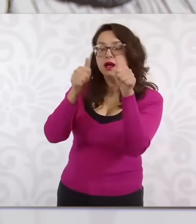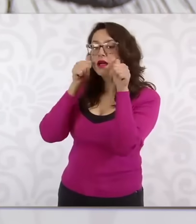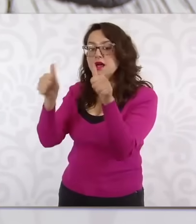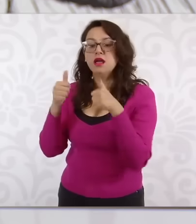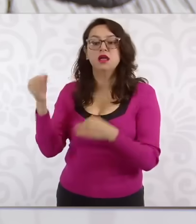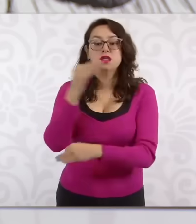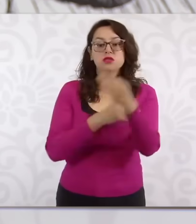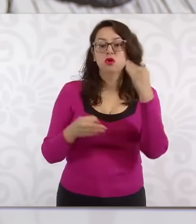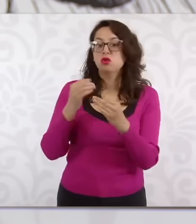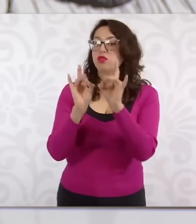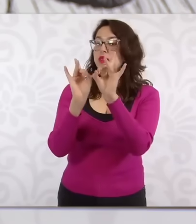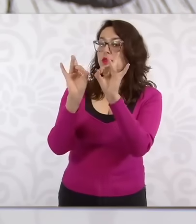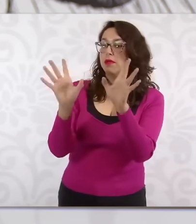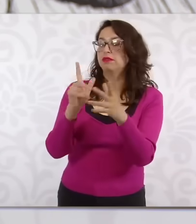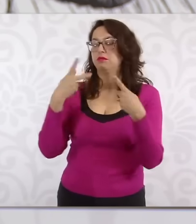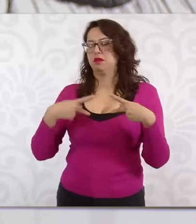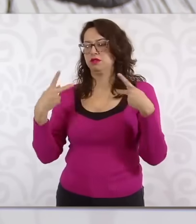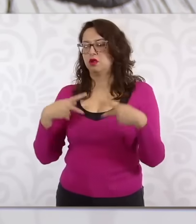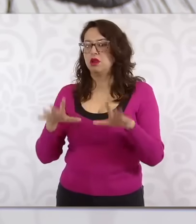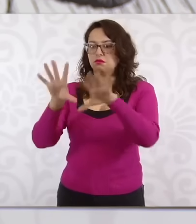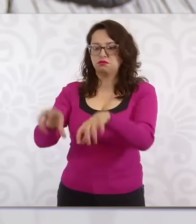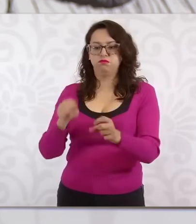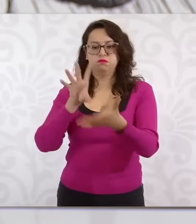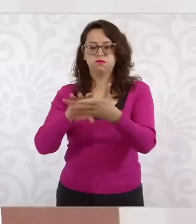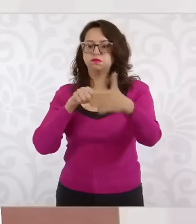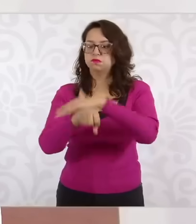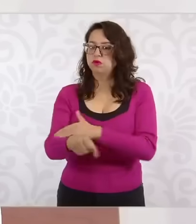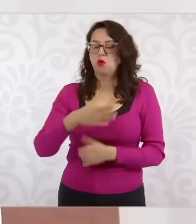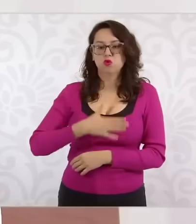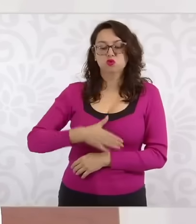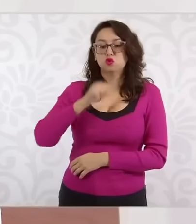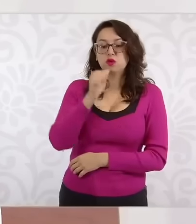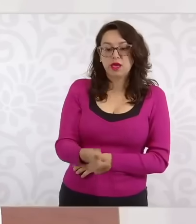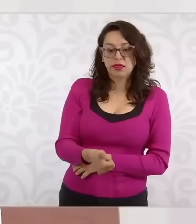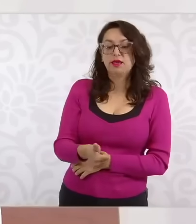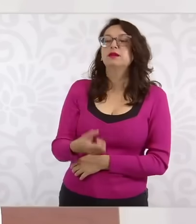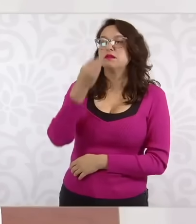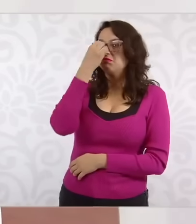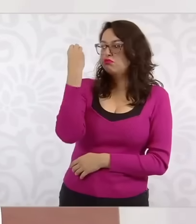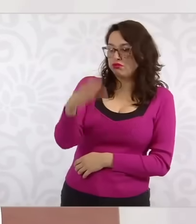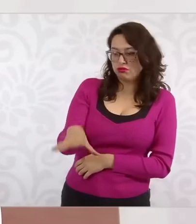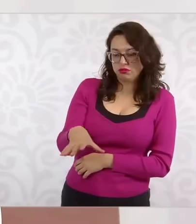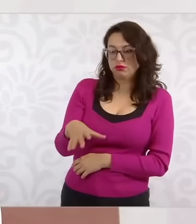donde hay una persona que injustamente fue detenida. Pues lo cierto es que si